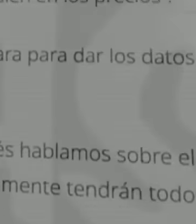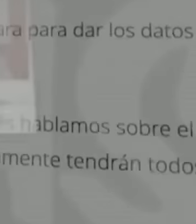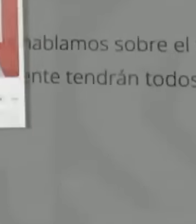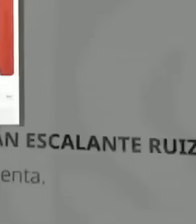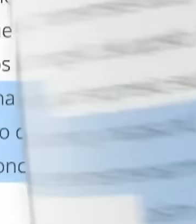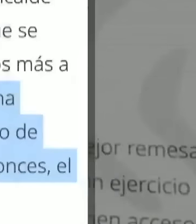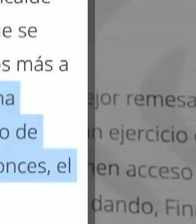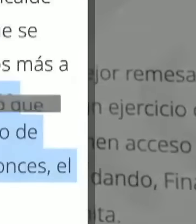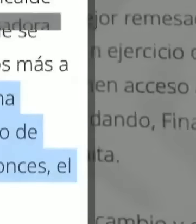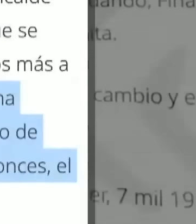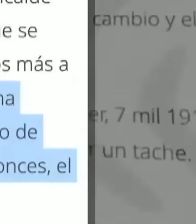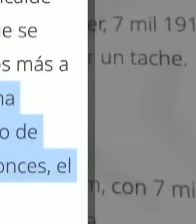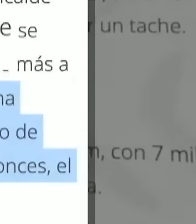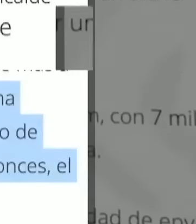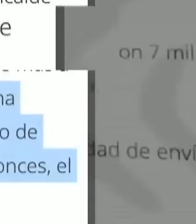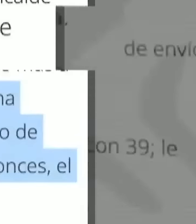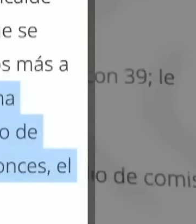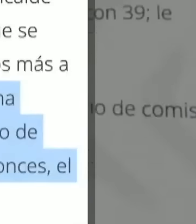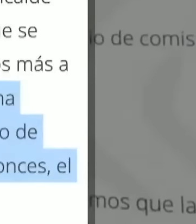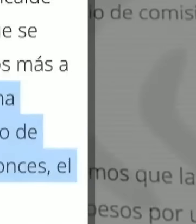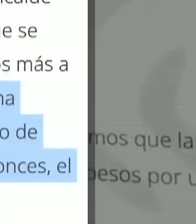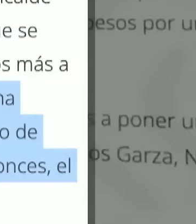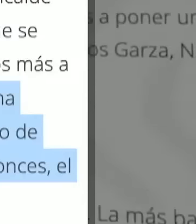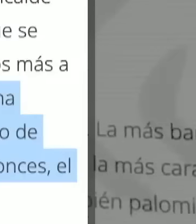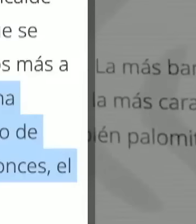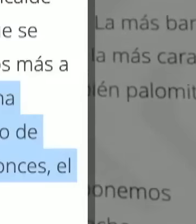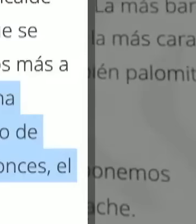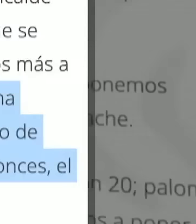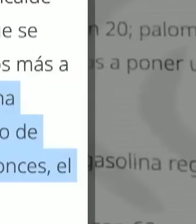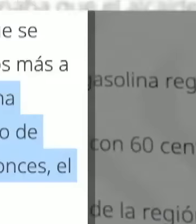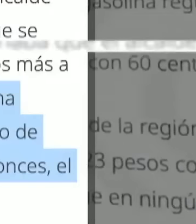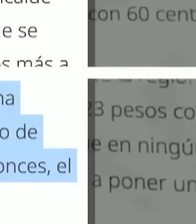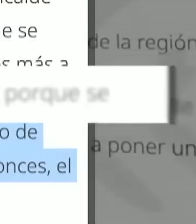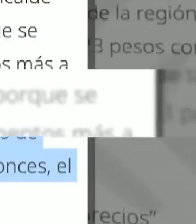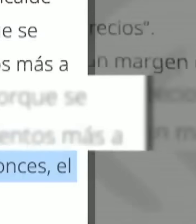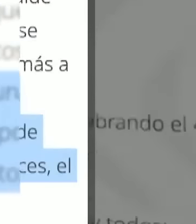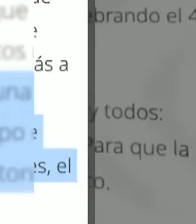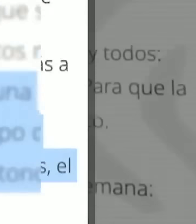Nacional y personal de infantería del ejército que se encontraban en coordinación constante con el